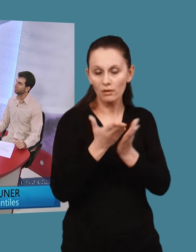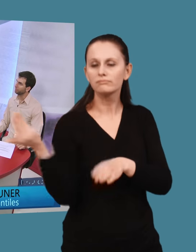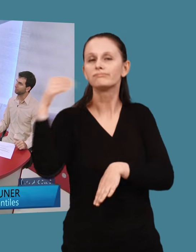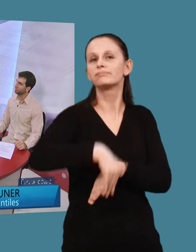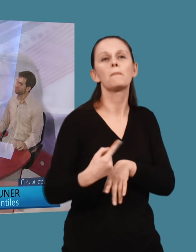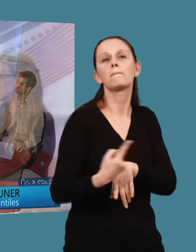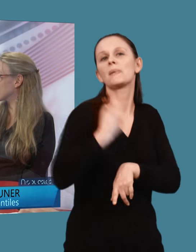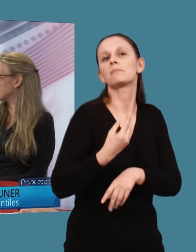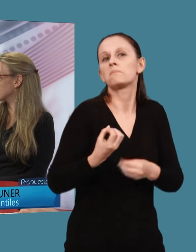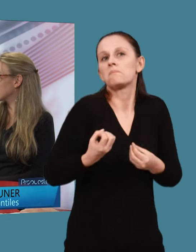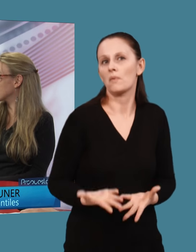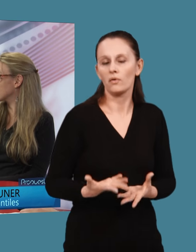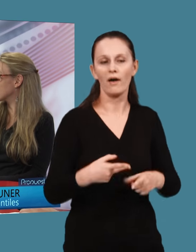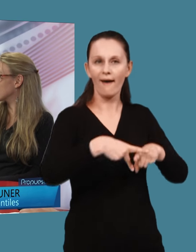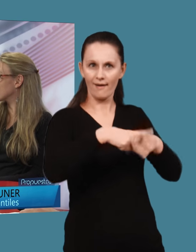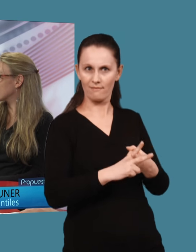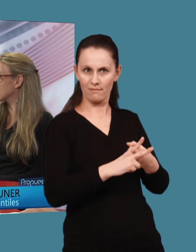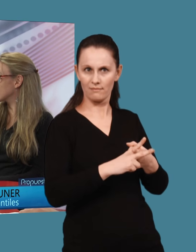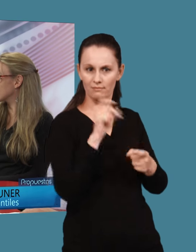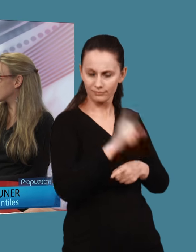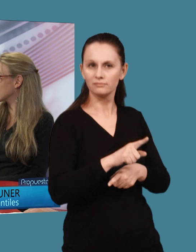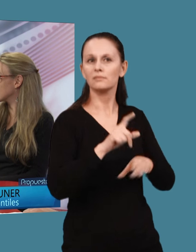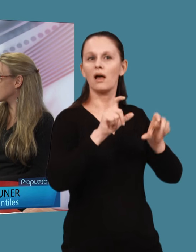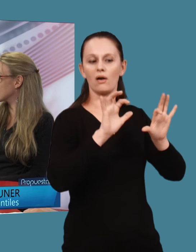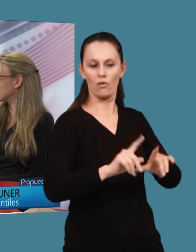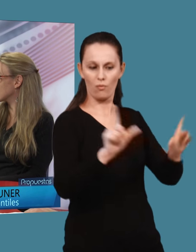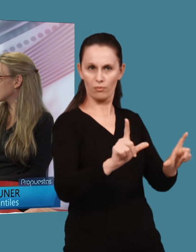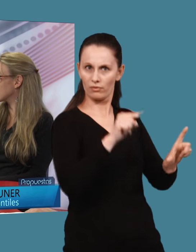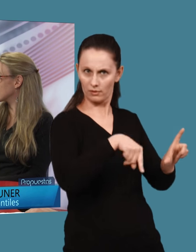de las herramientas más fuertes, es el uso de las computadoras, donde ahí